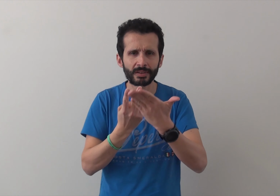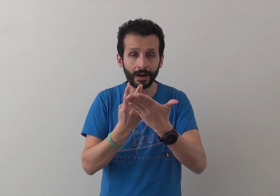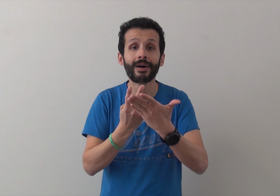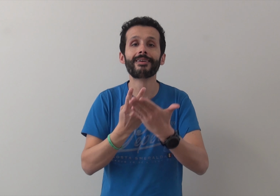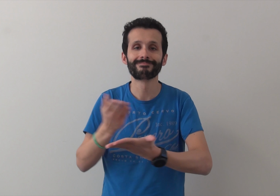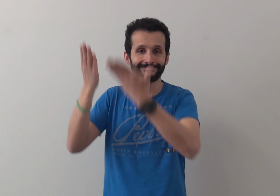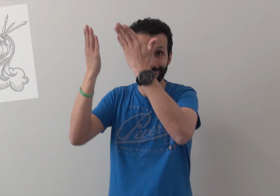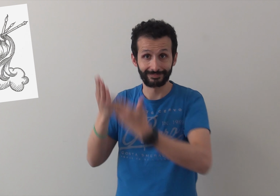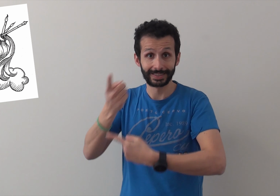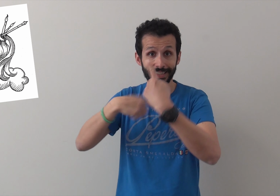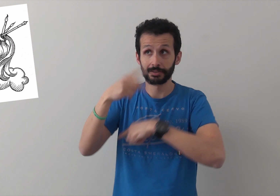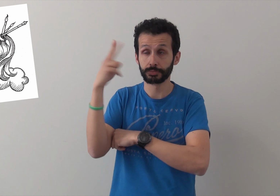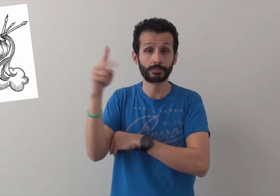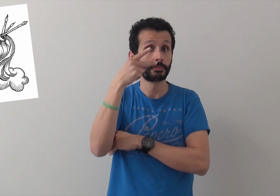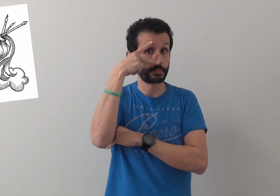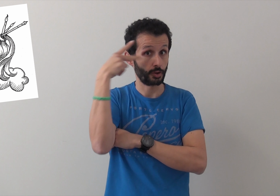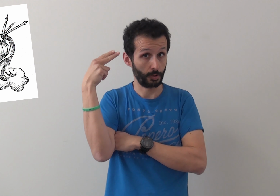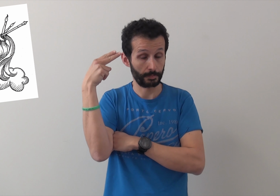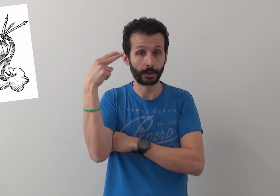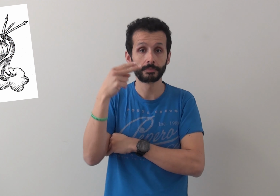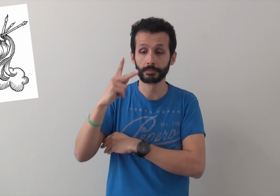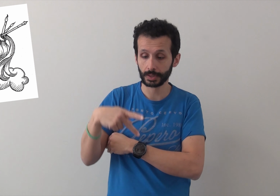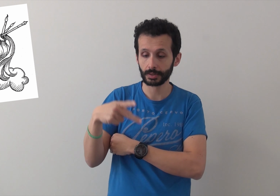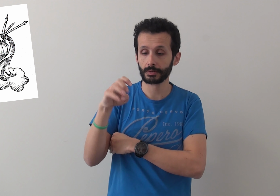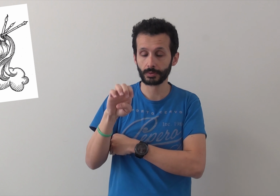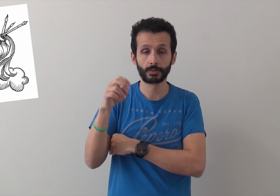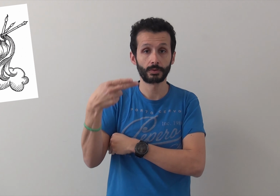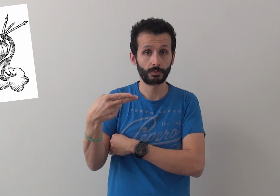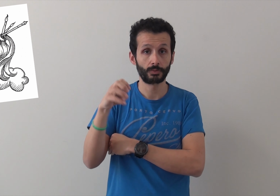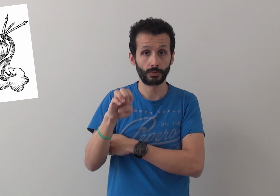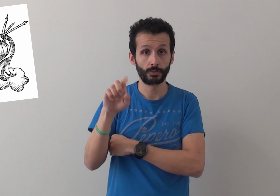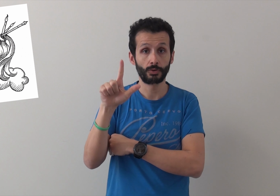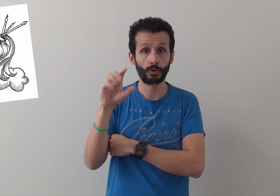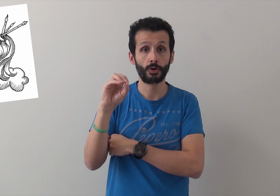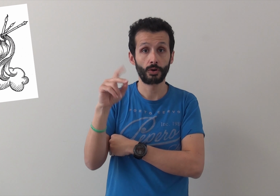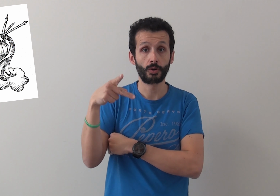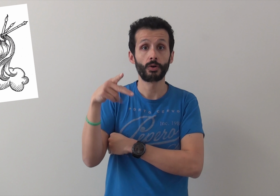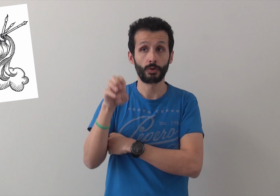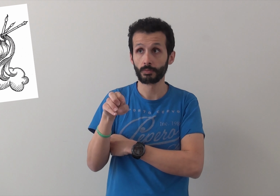dessiné par Pénélope.